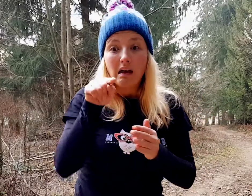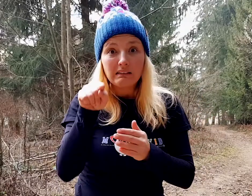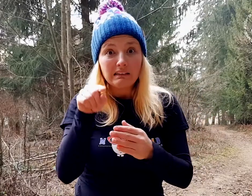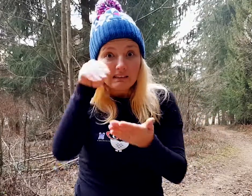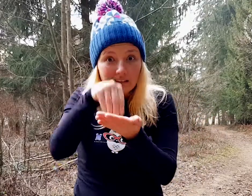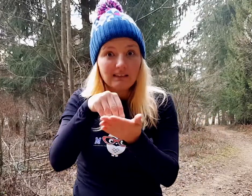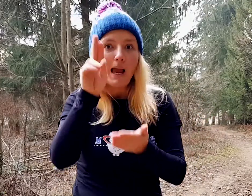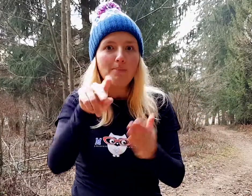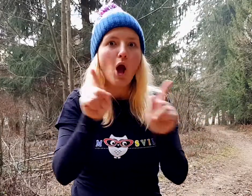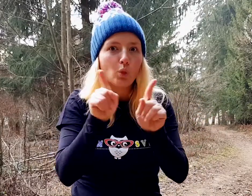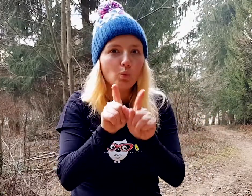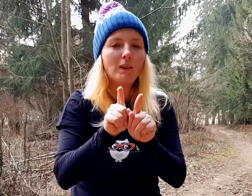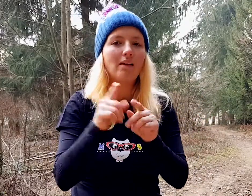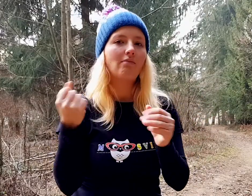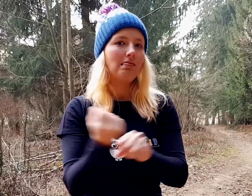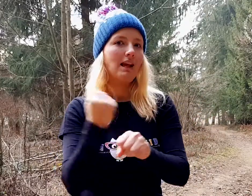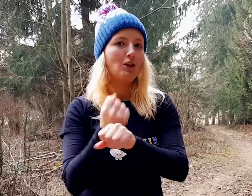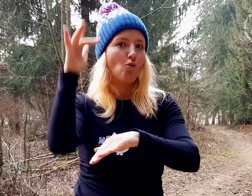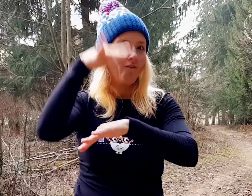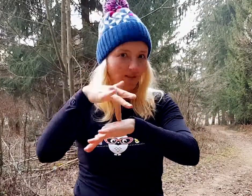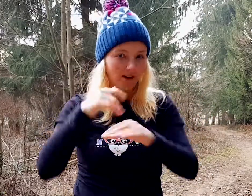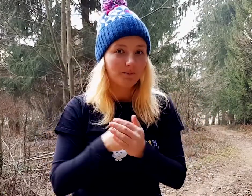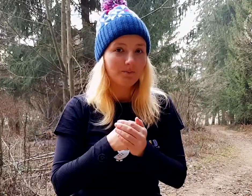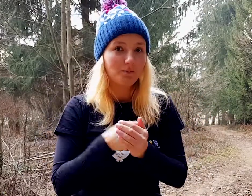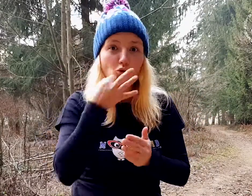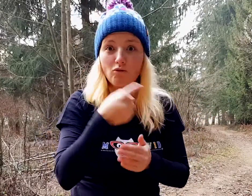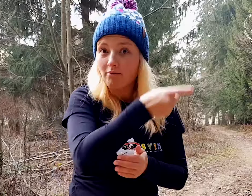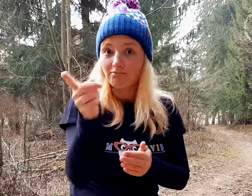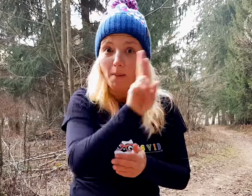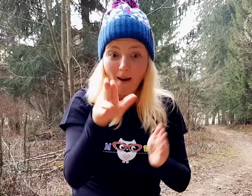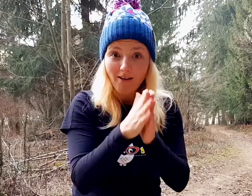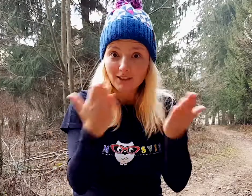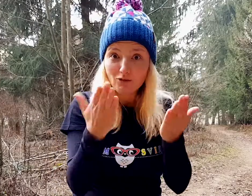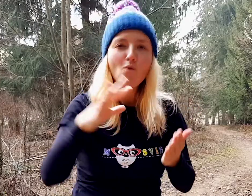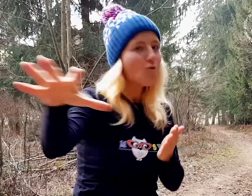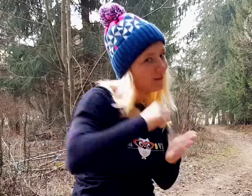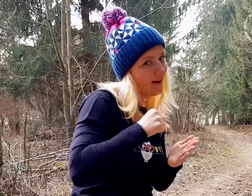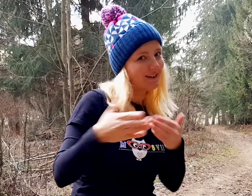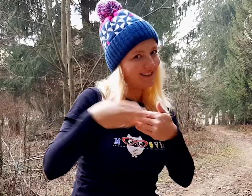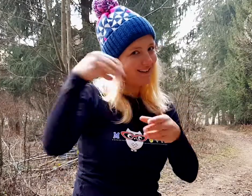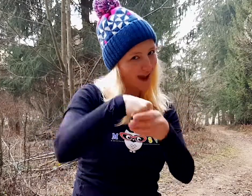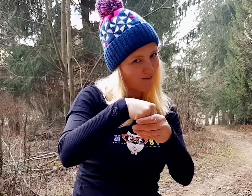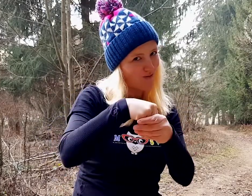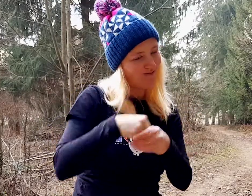je notri tudi omenjen Trdinov vrh. Če imate ta dnevnik, vzemite s sabo!